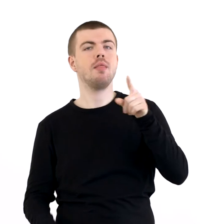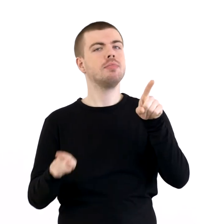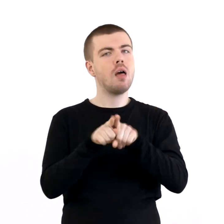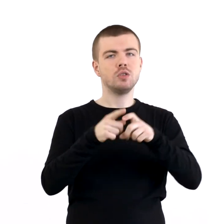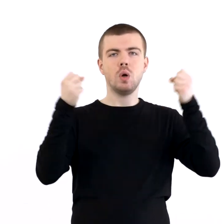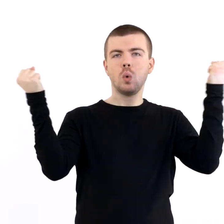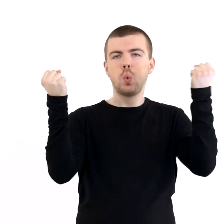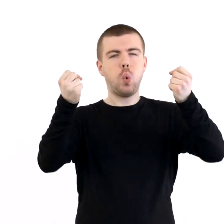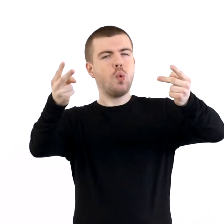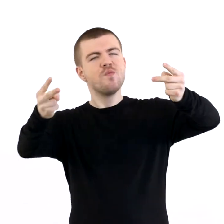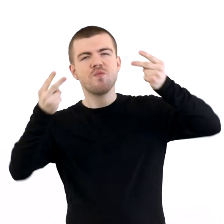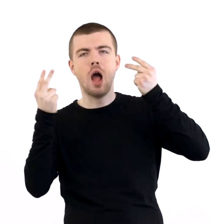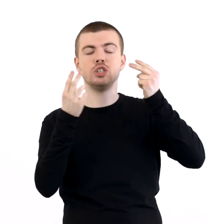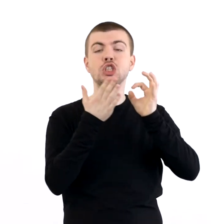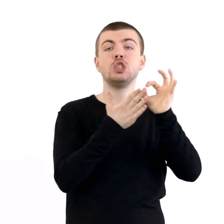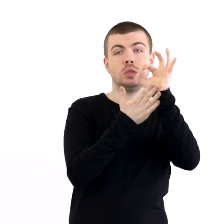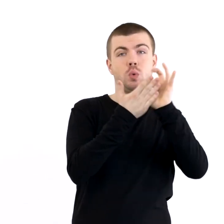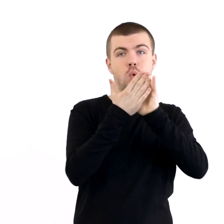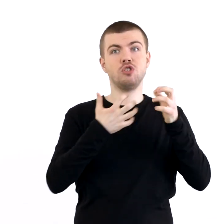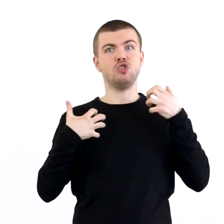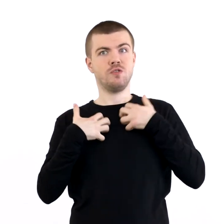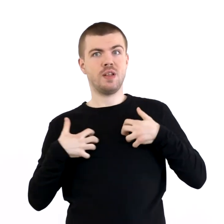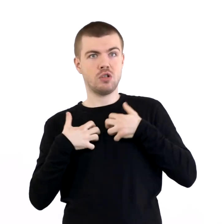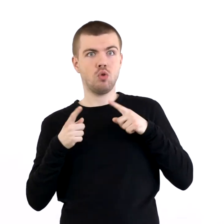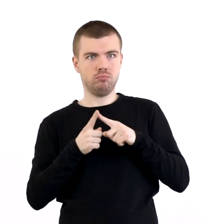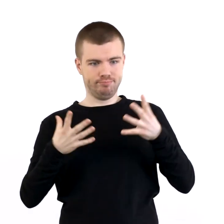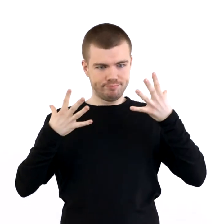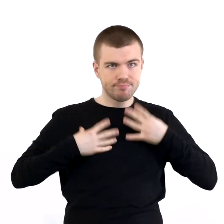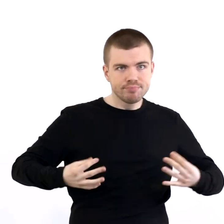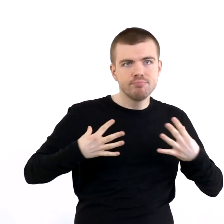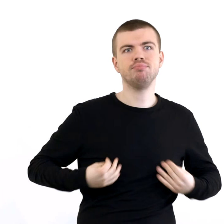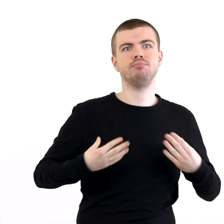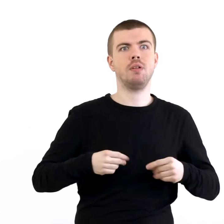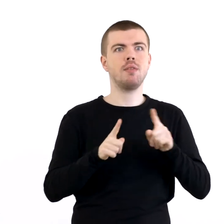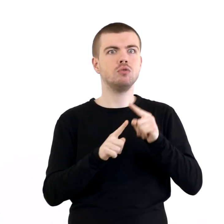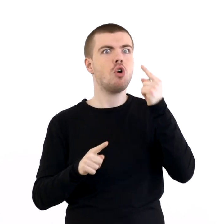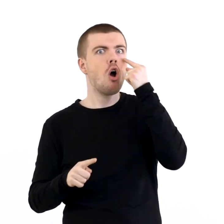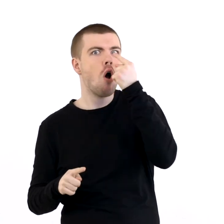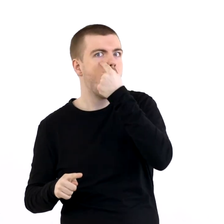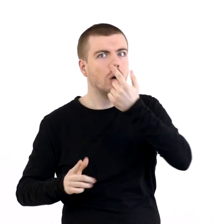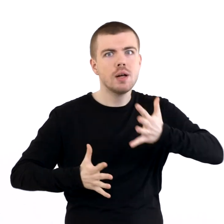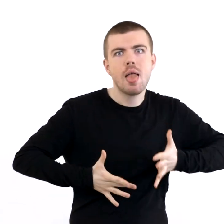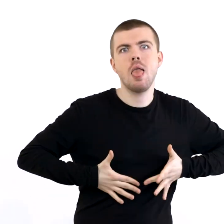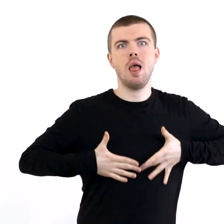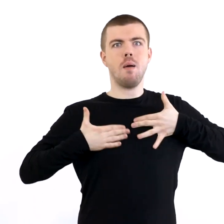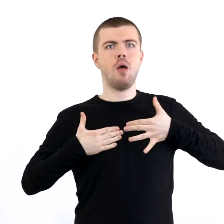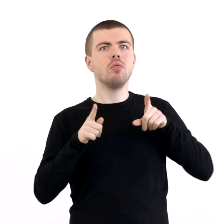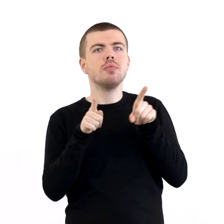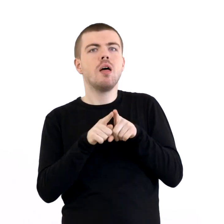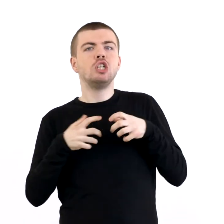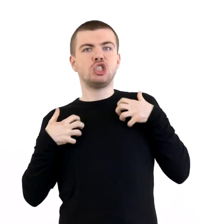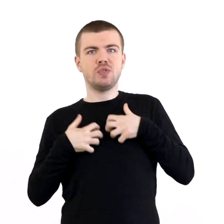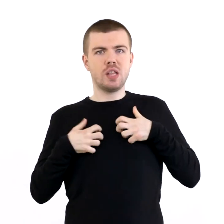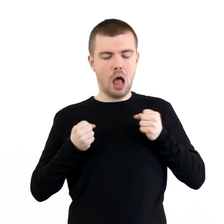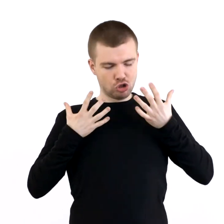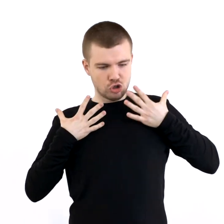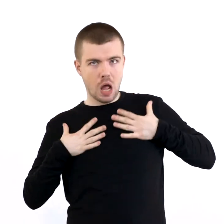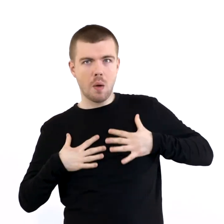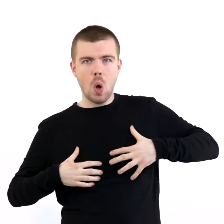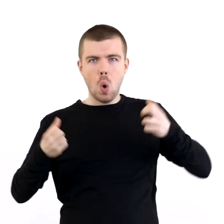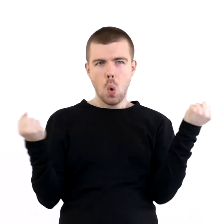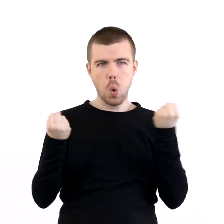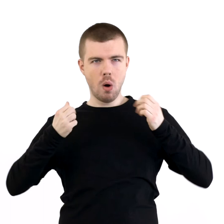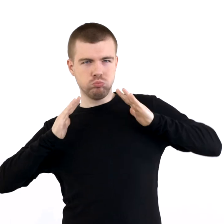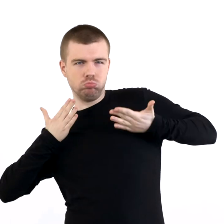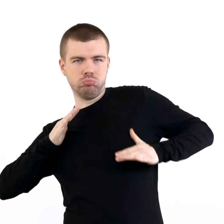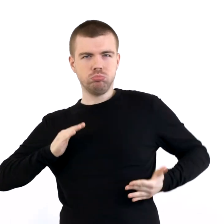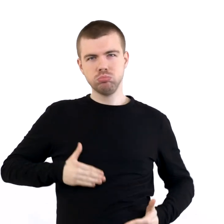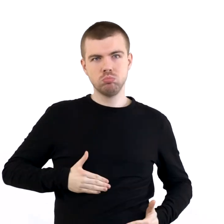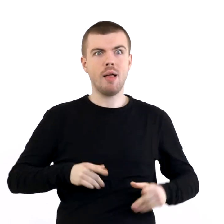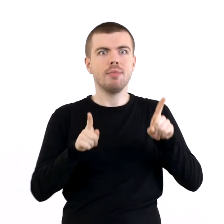Także bardzo ważne były: sposób przedstawienia sierści zwierzęcej, ekspresja oczu, bogactwo szczegółów części ciała zwierząt,